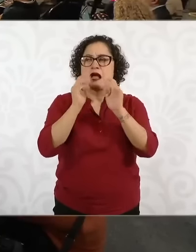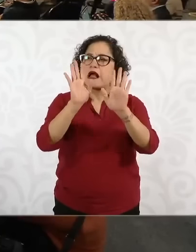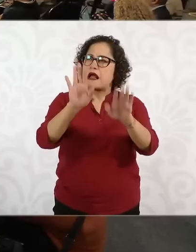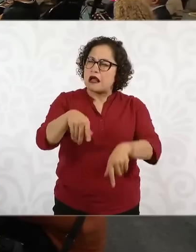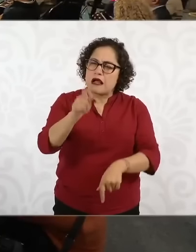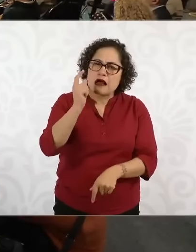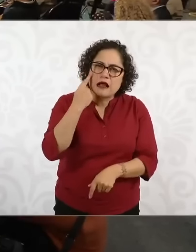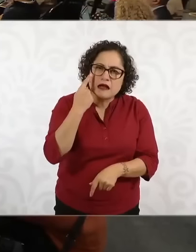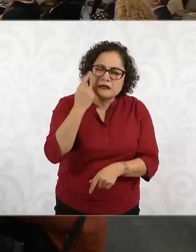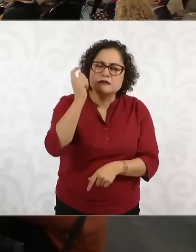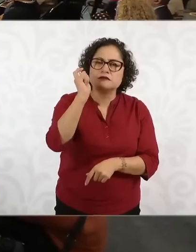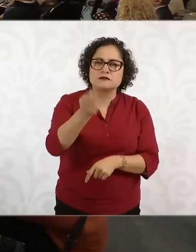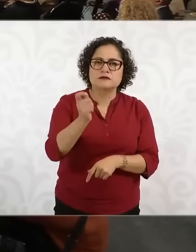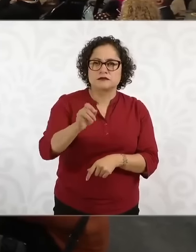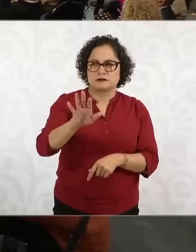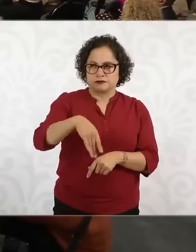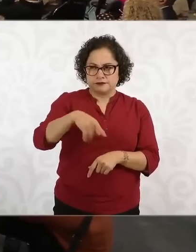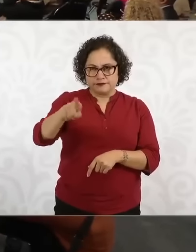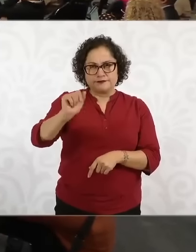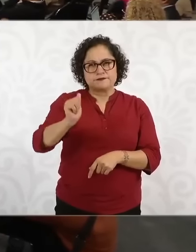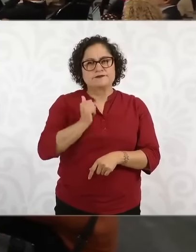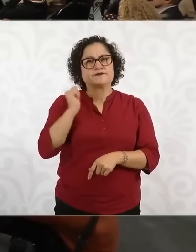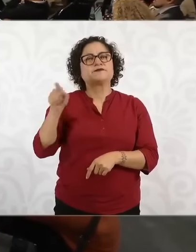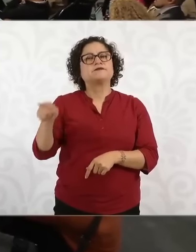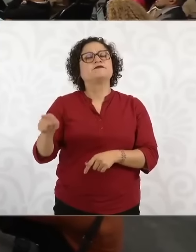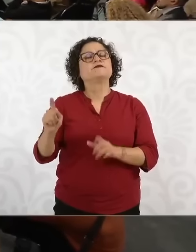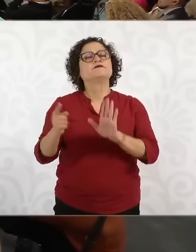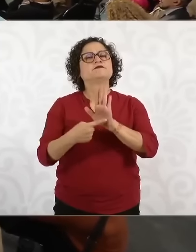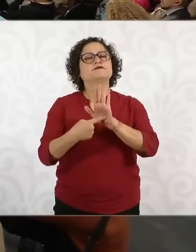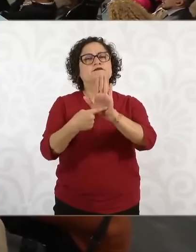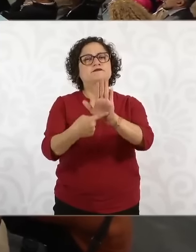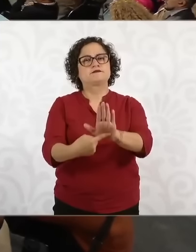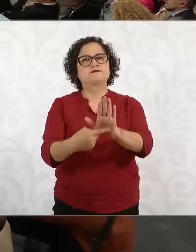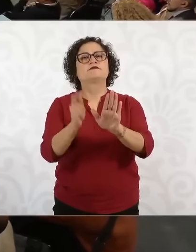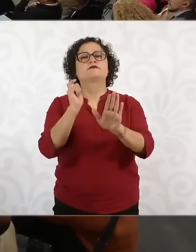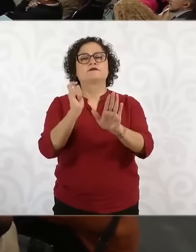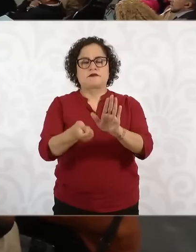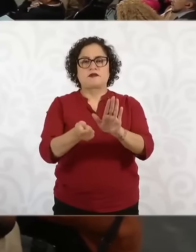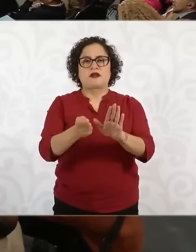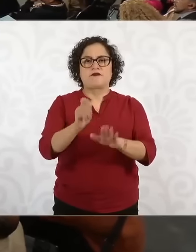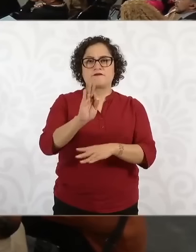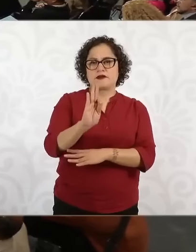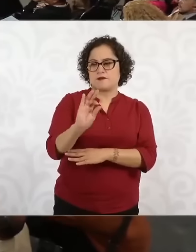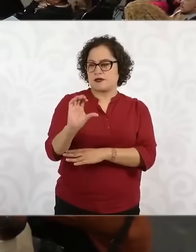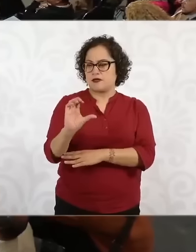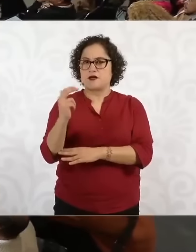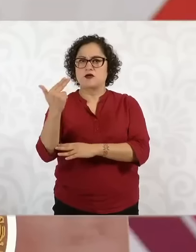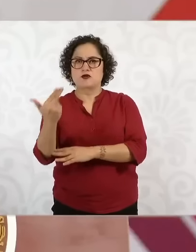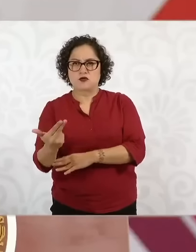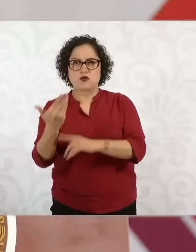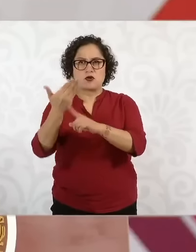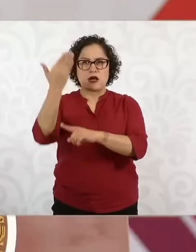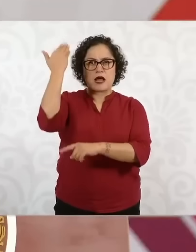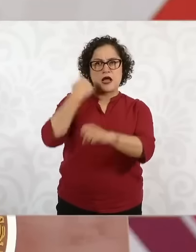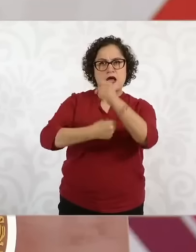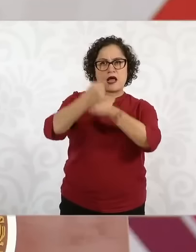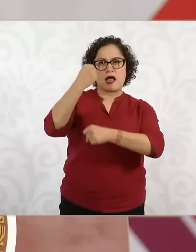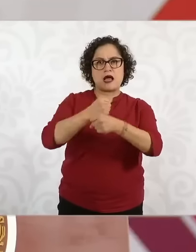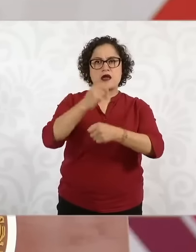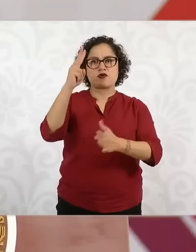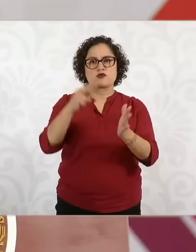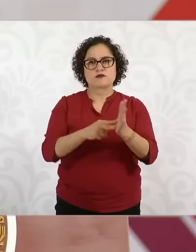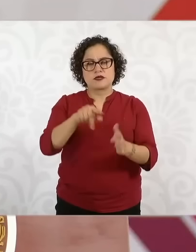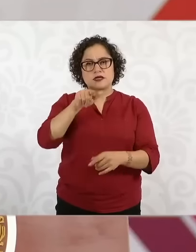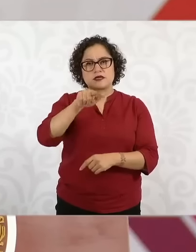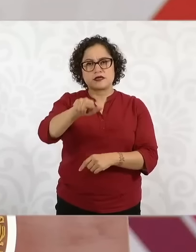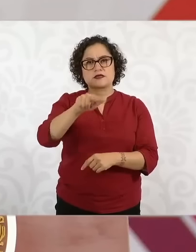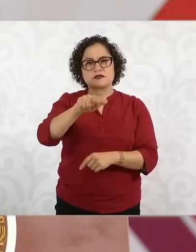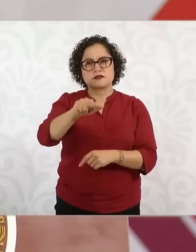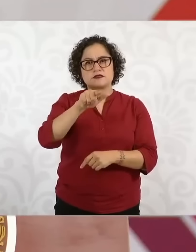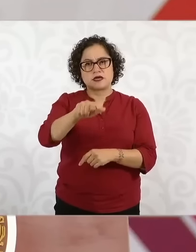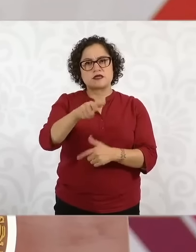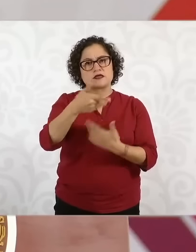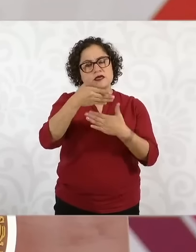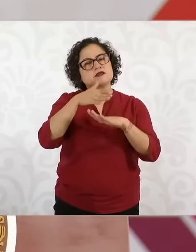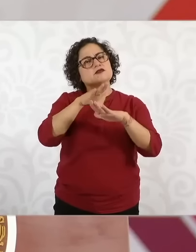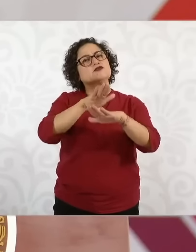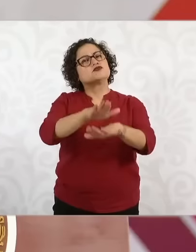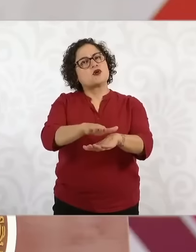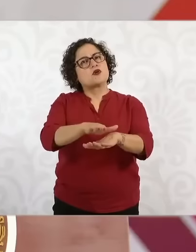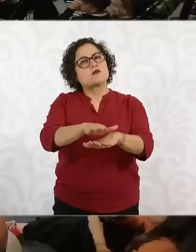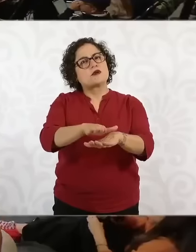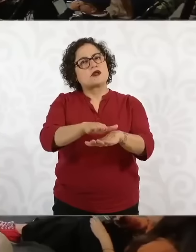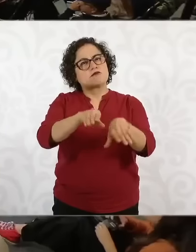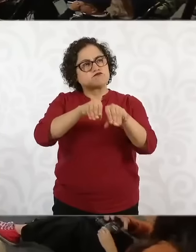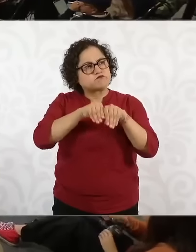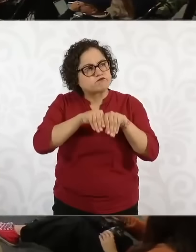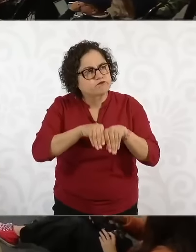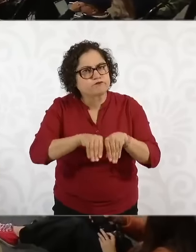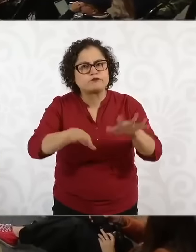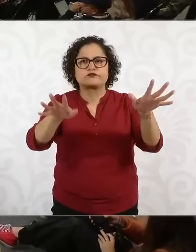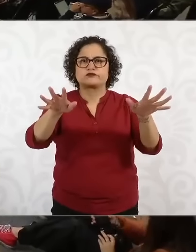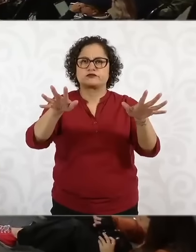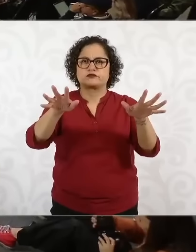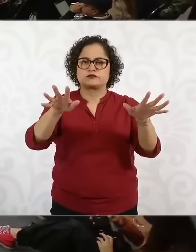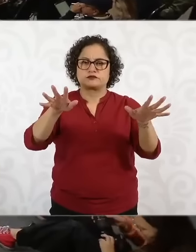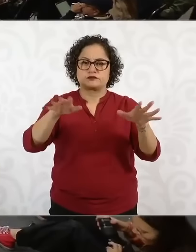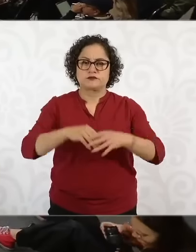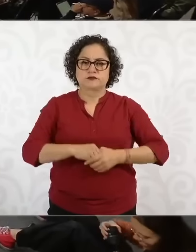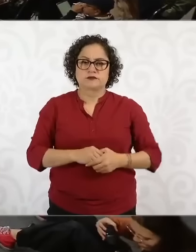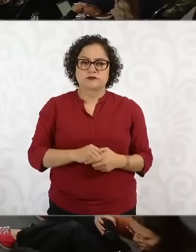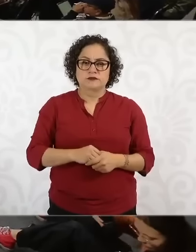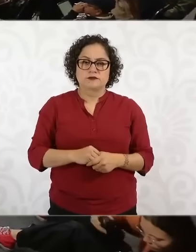¿por qué no pones las publicaciones de Calderón en el 2017 con relación a un caso